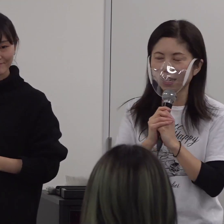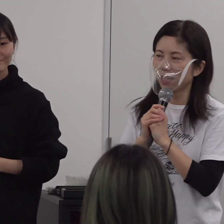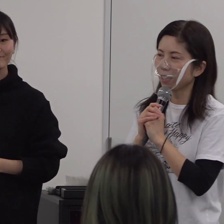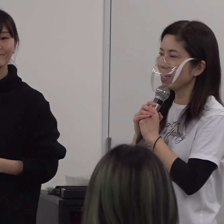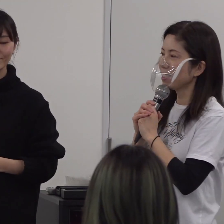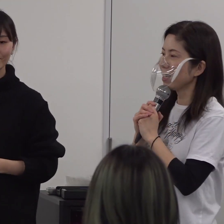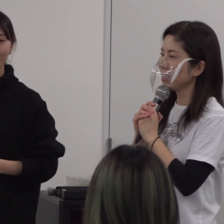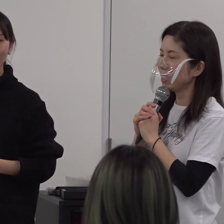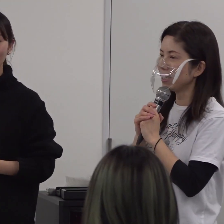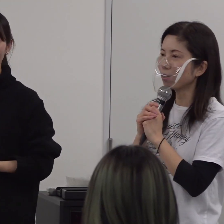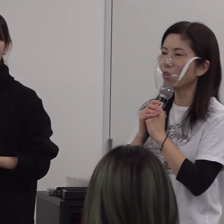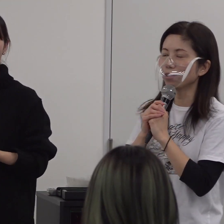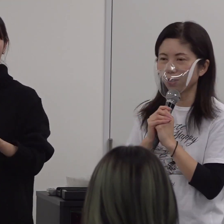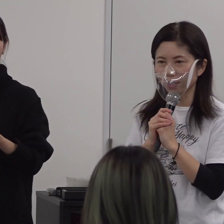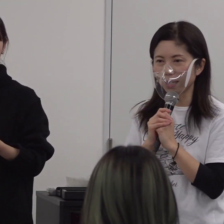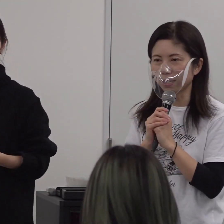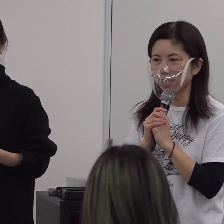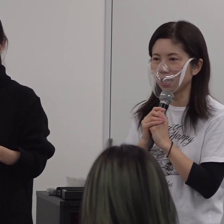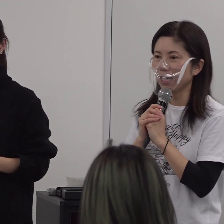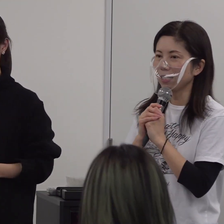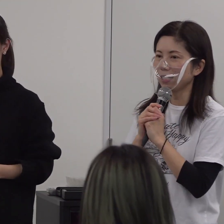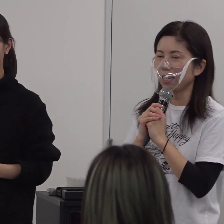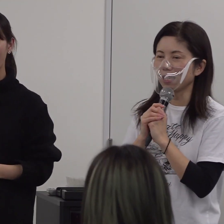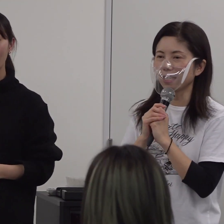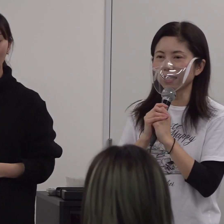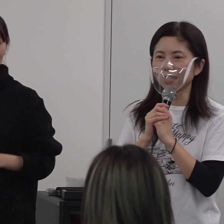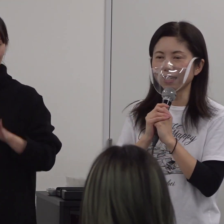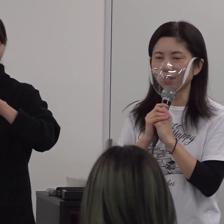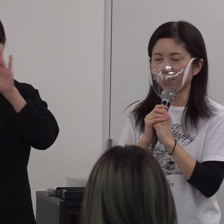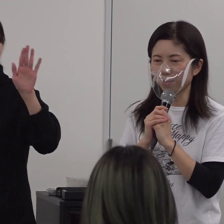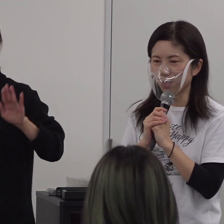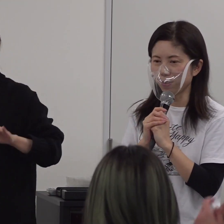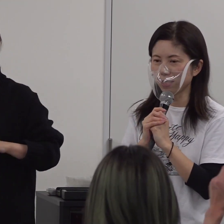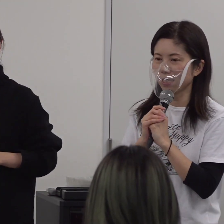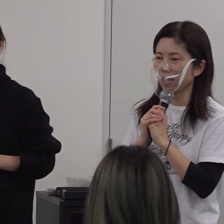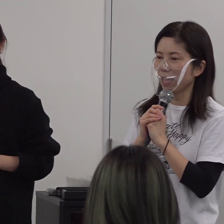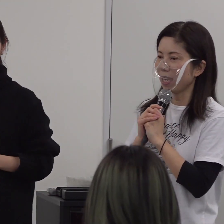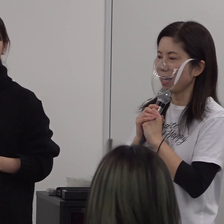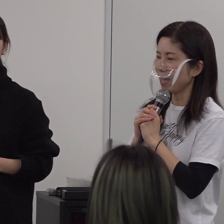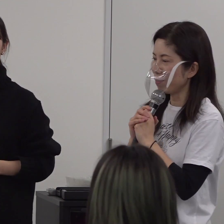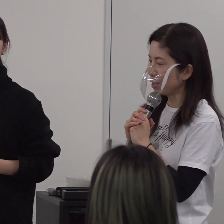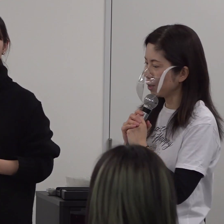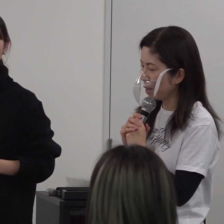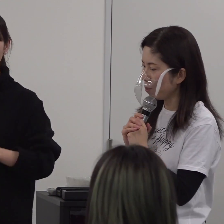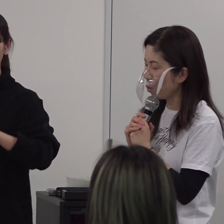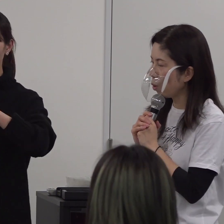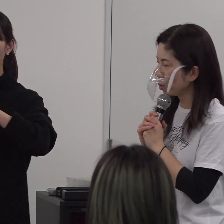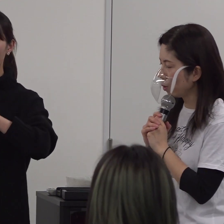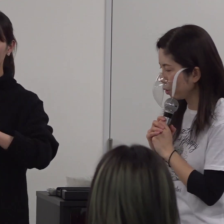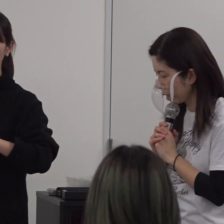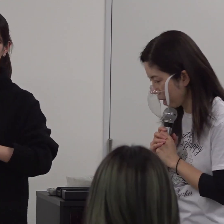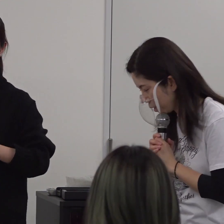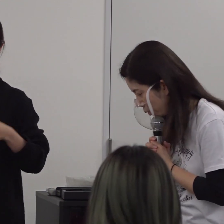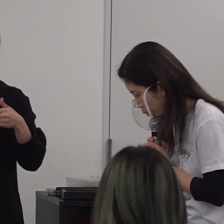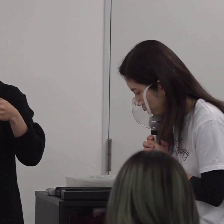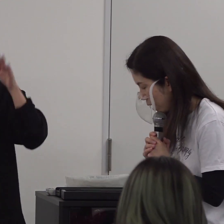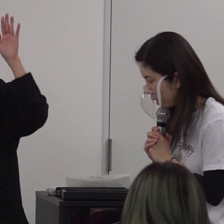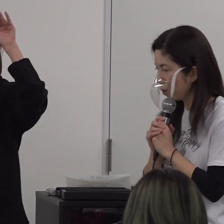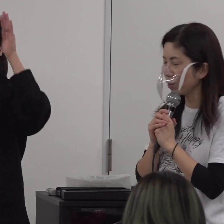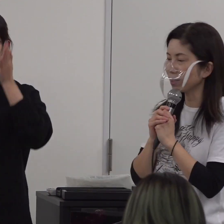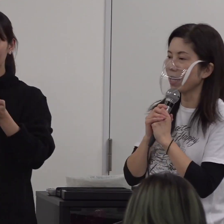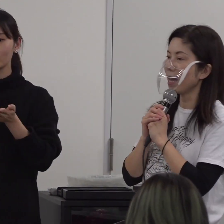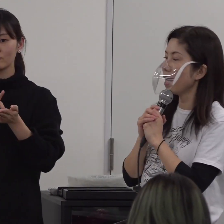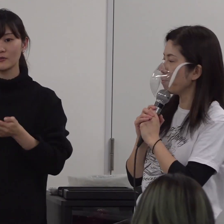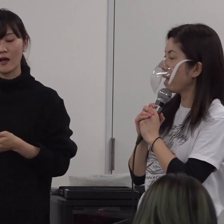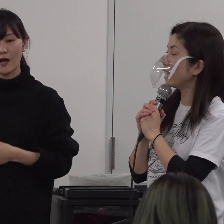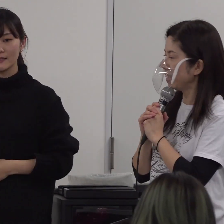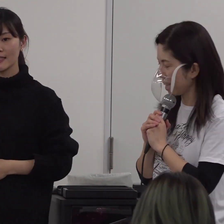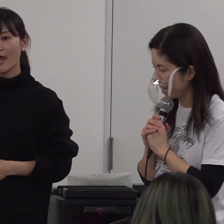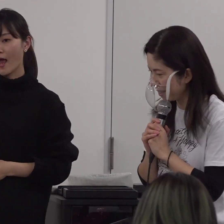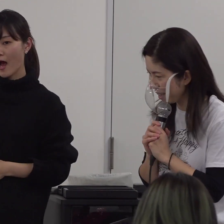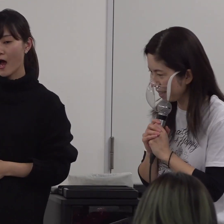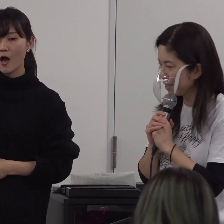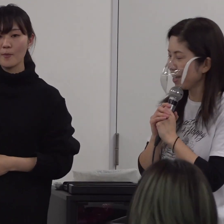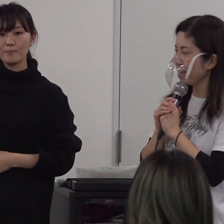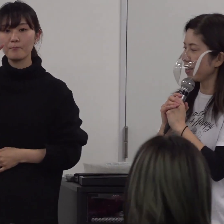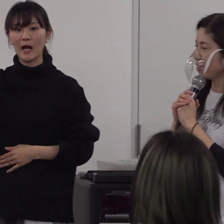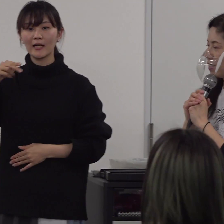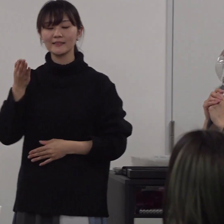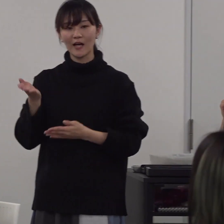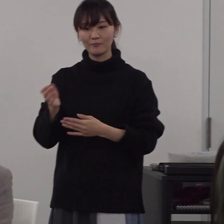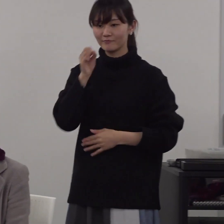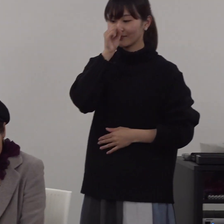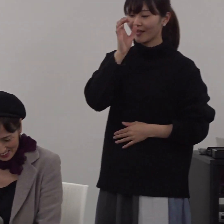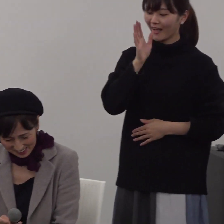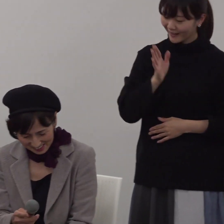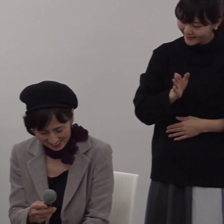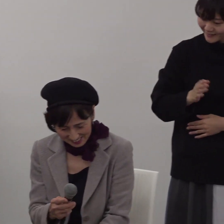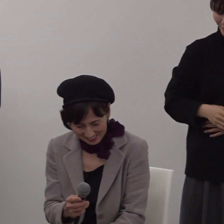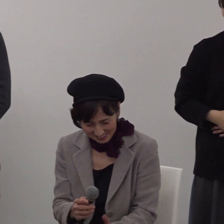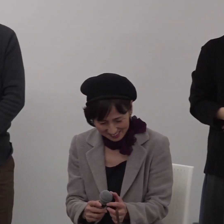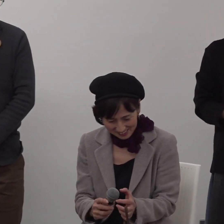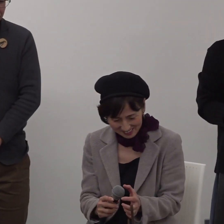簡単に自己紹介からしていただきたいと思います まずは盲導犬ユーザーのセア・まりさんです よろしくお願いします